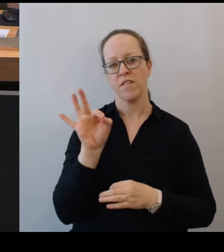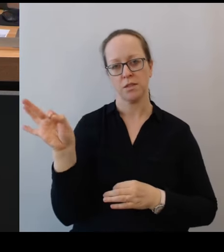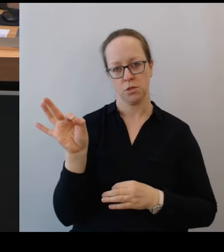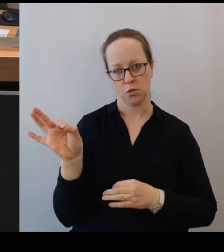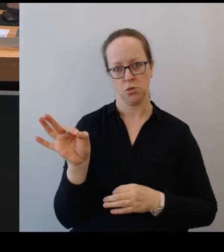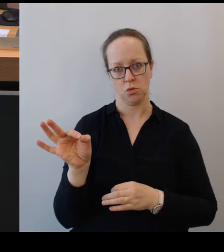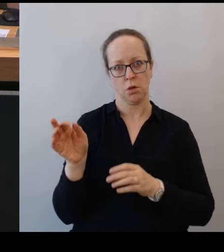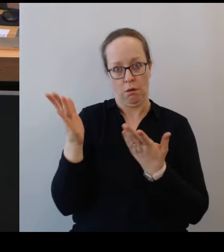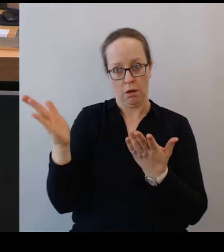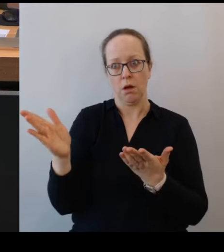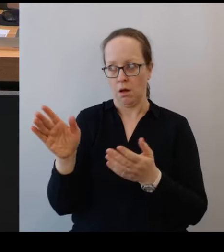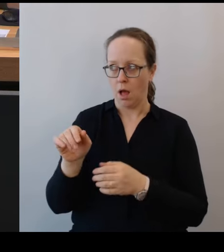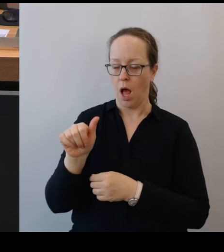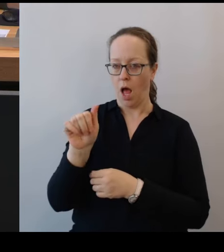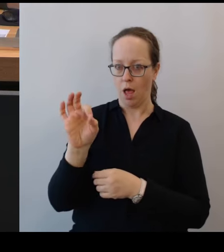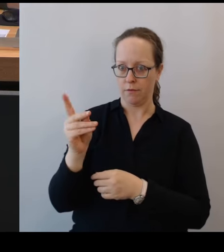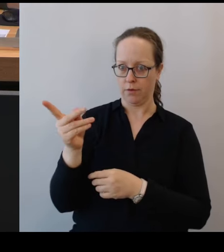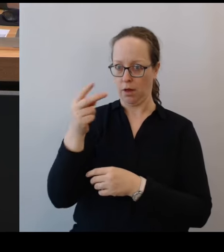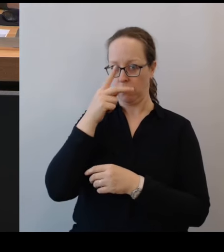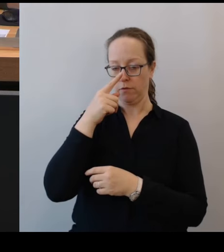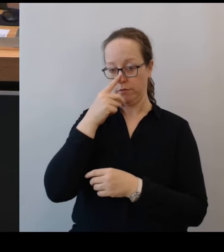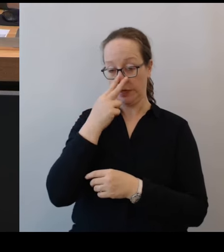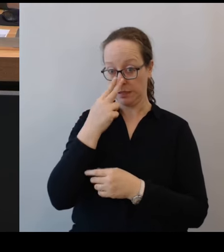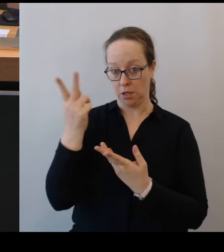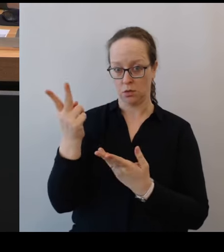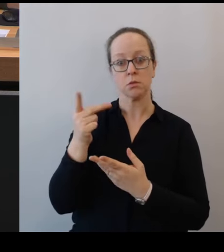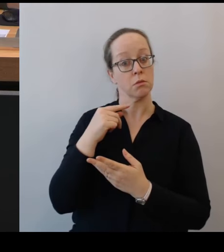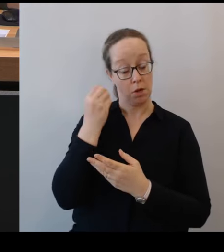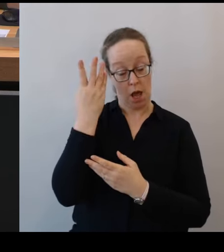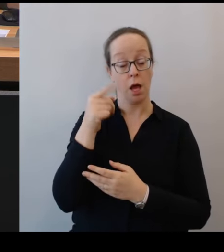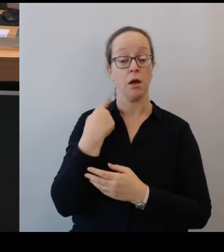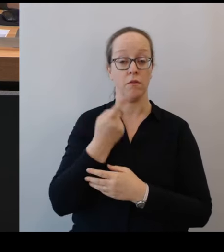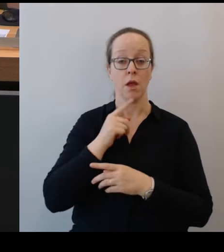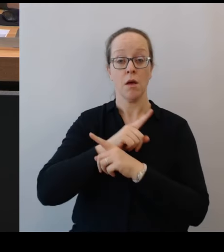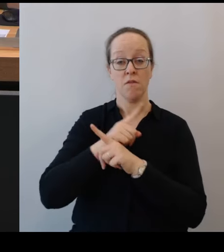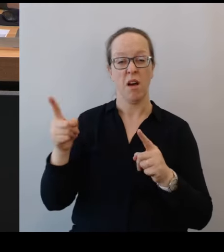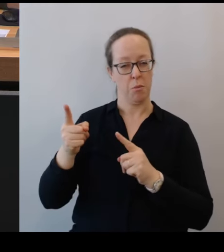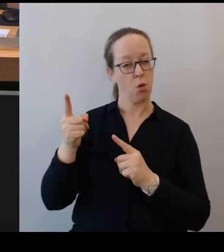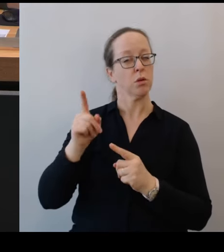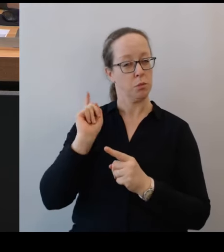Verbot dieser Partei prüfen müssen. Wir brauchen eine breite antifaschistische Mobilisierung, aber wir müssen auch den